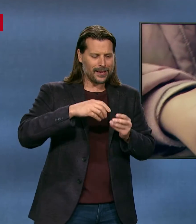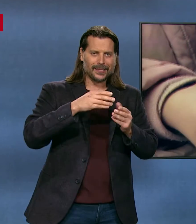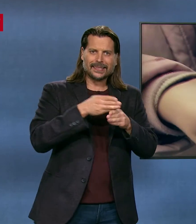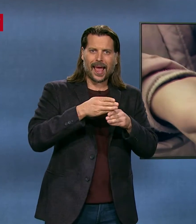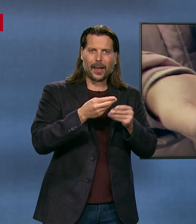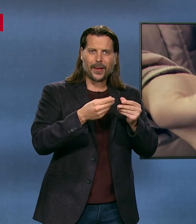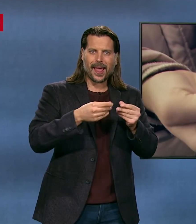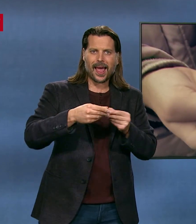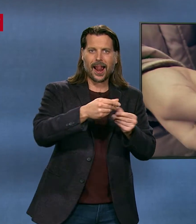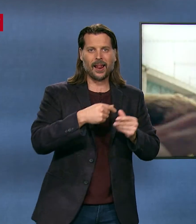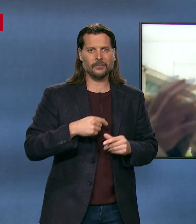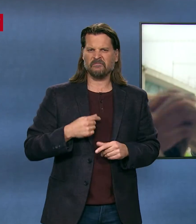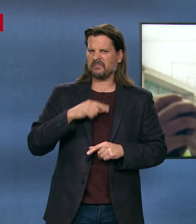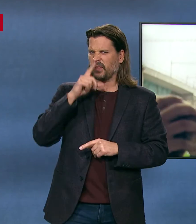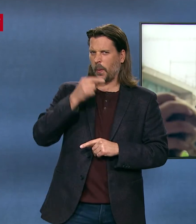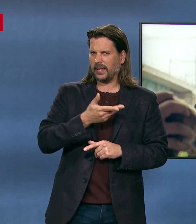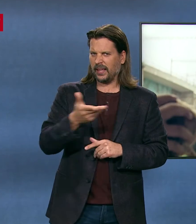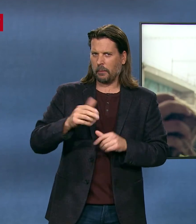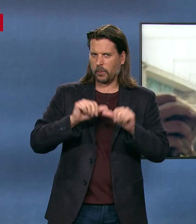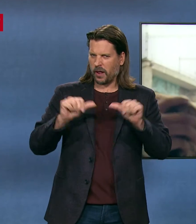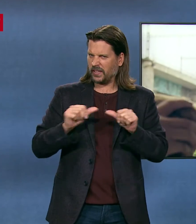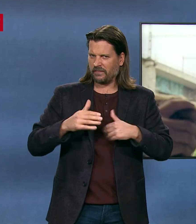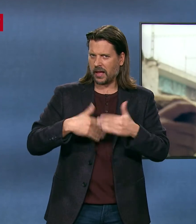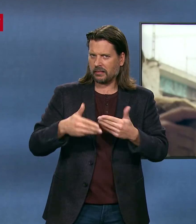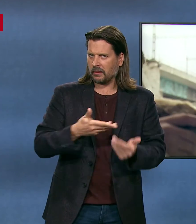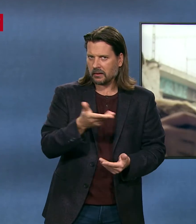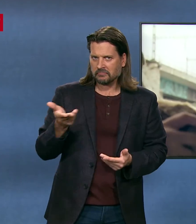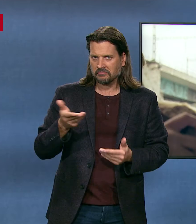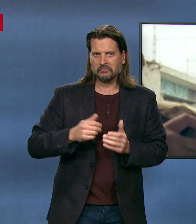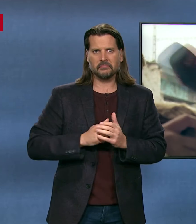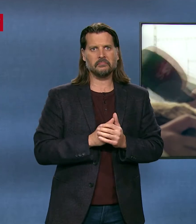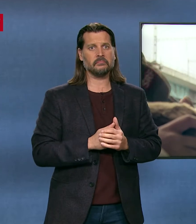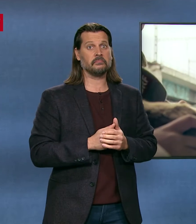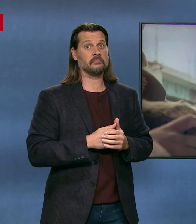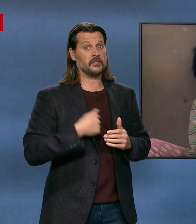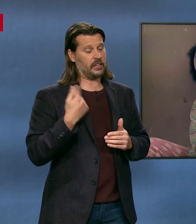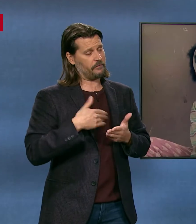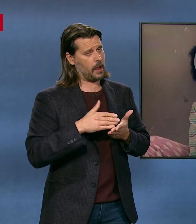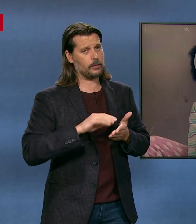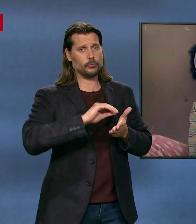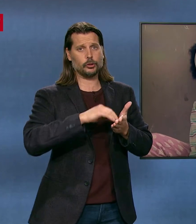Mich interessiert: Wie geht es mit eurem Projekt weiter? Wir sammeln weiterhin Unterschriften.